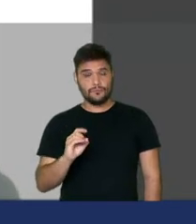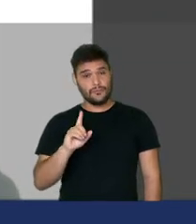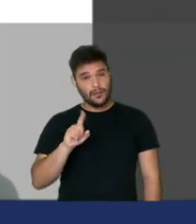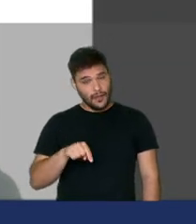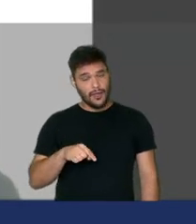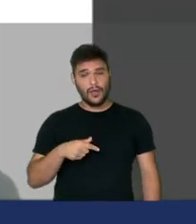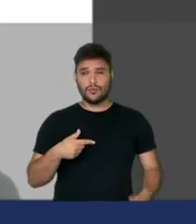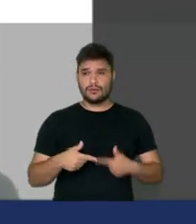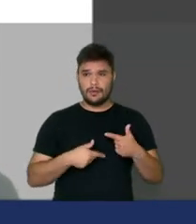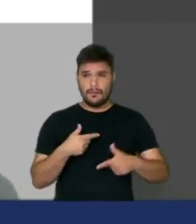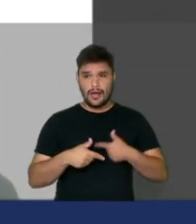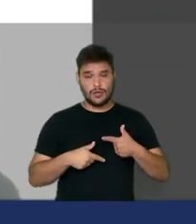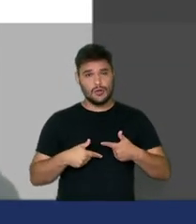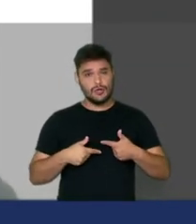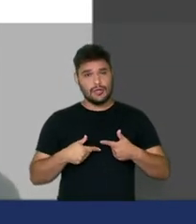UMA HOMENAGEM A PAULO GUSTAVO,